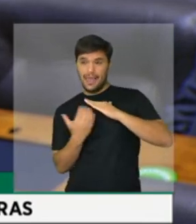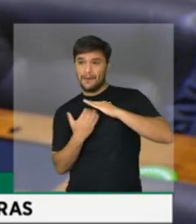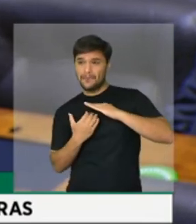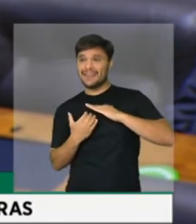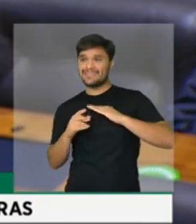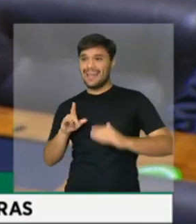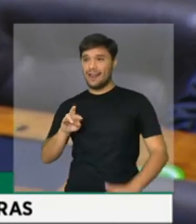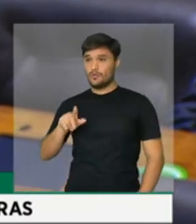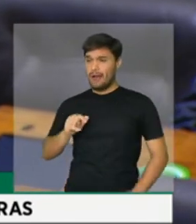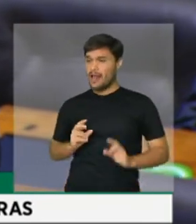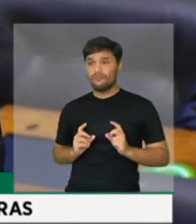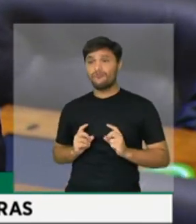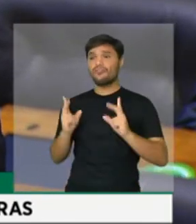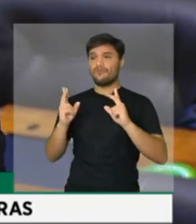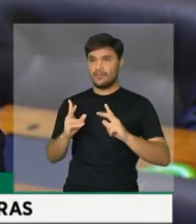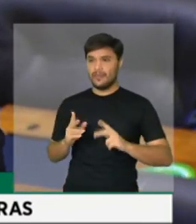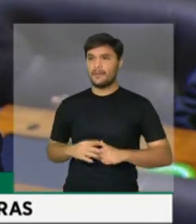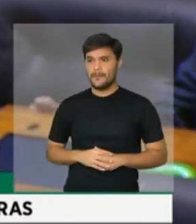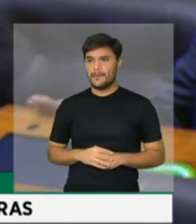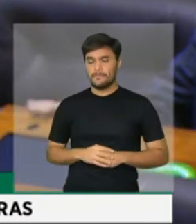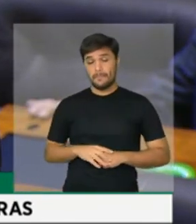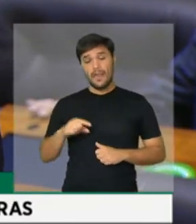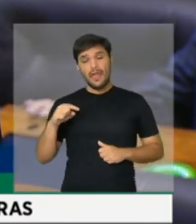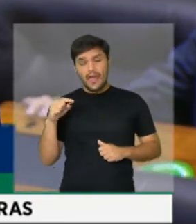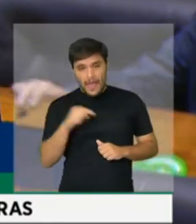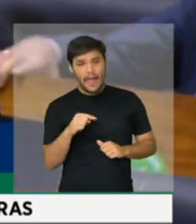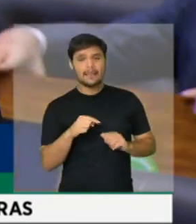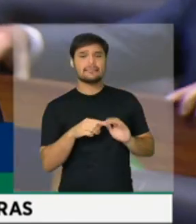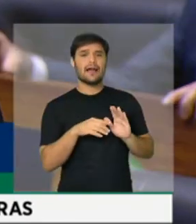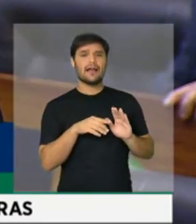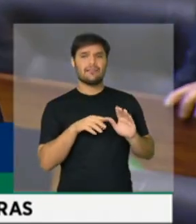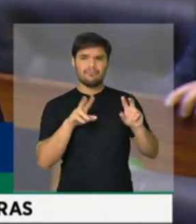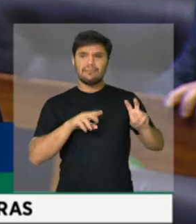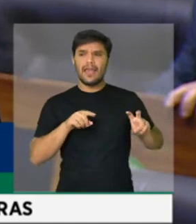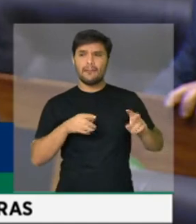[PRESIDENTE]: PSD? MDB. [DEPUTADO]: PRESIDENTE, MDB ORIENTA SIM